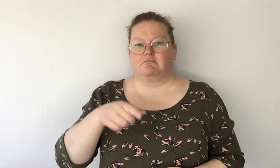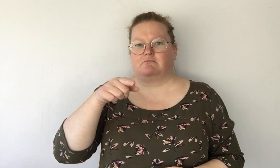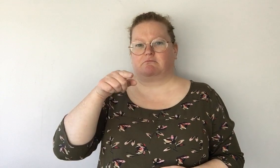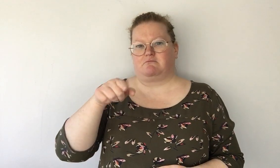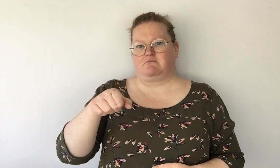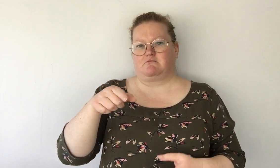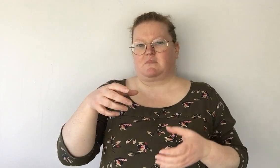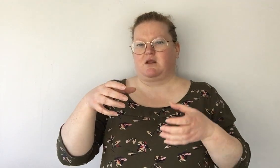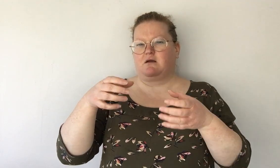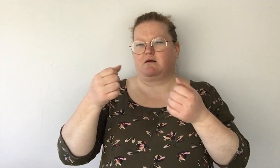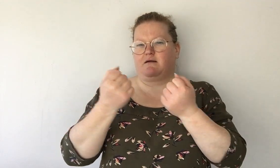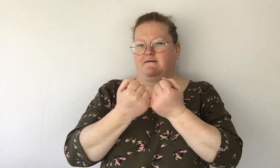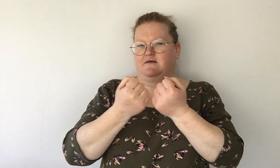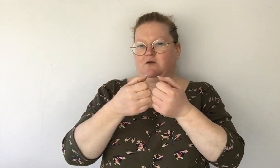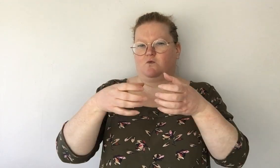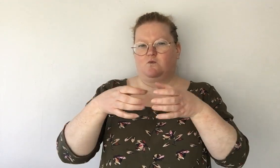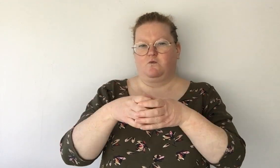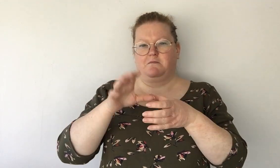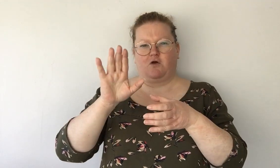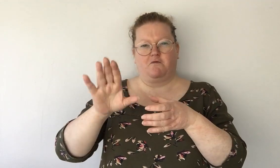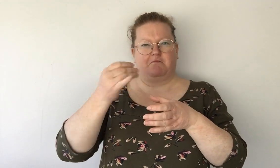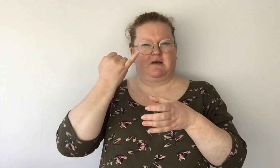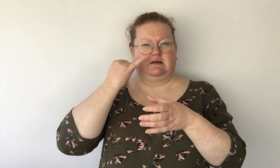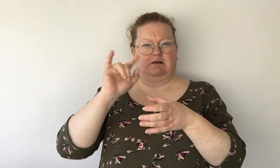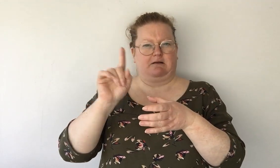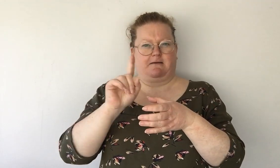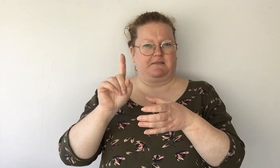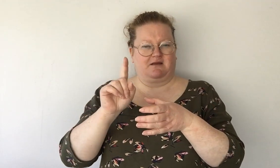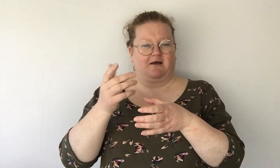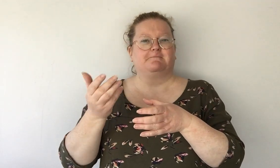Mikä on kaveriryhmän idea?